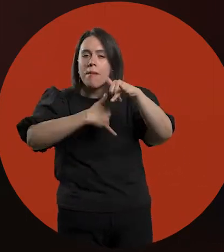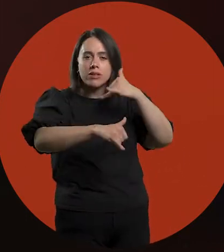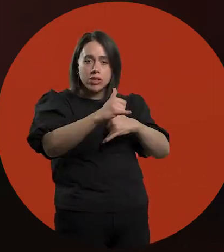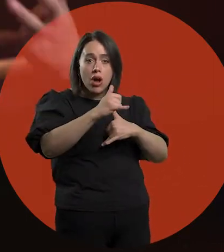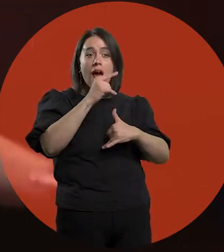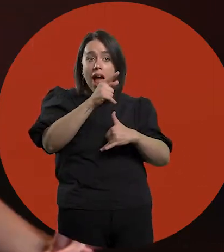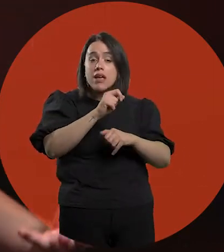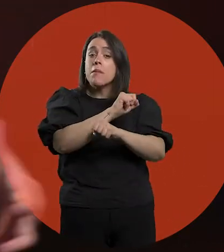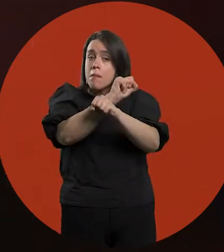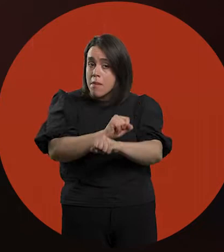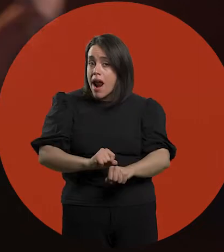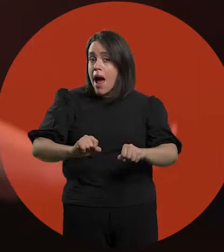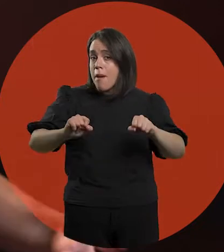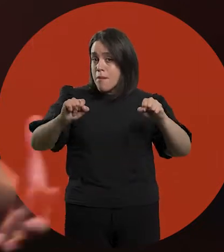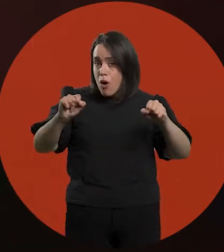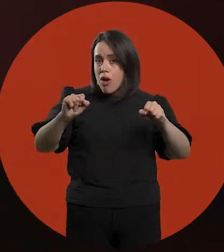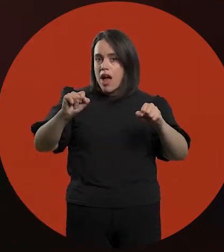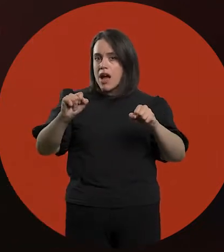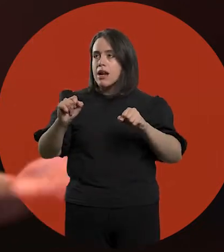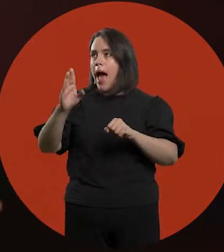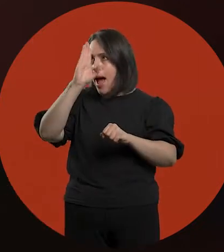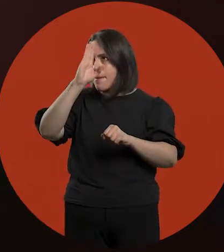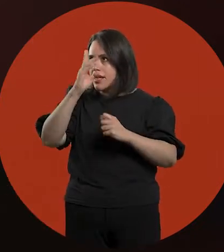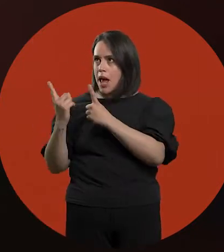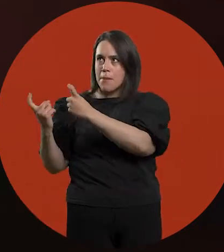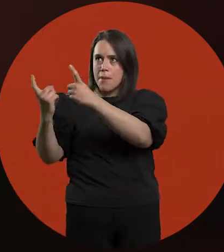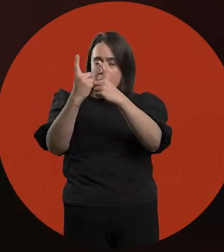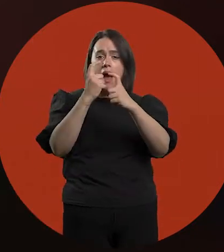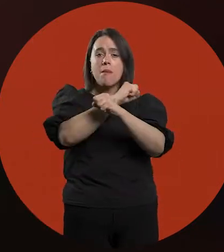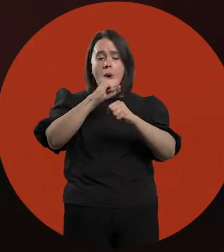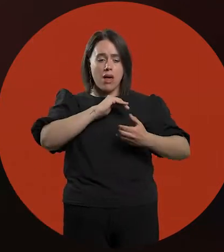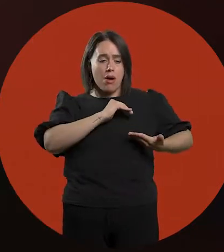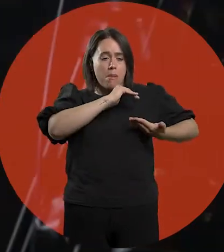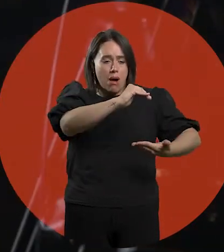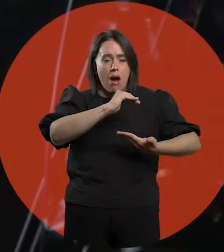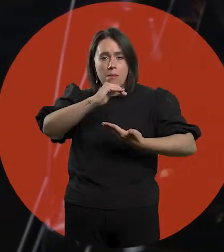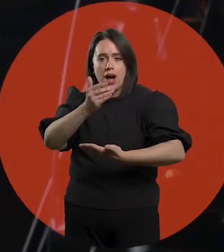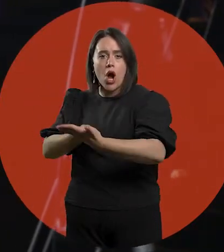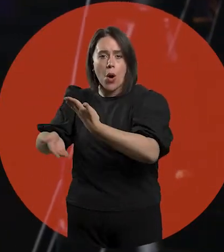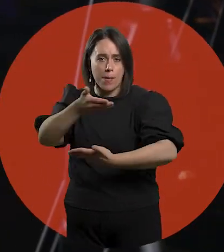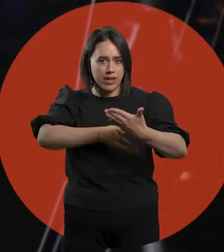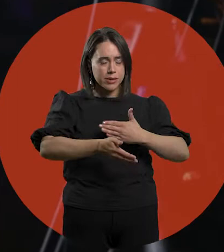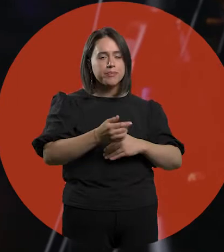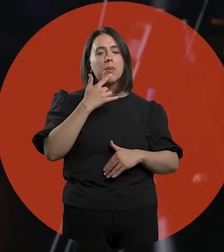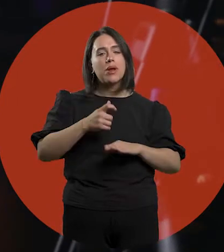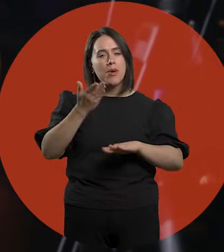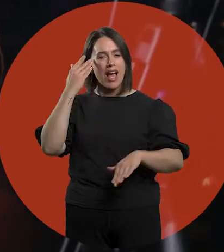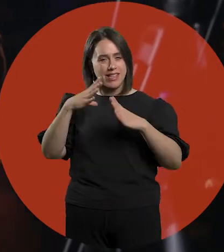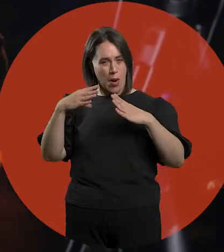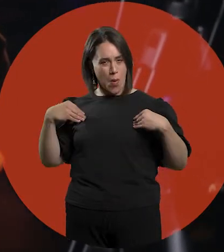luego extraer esa información y poder compartirla, como dije. Por ejemplo, en la escuela tuviste esta forma también,